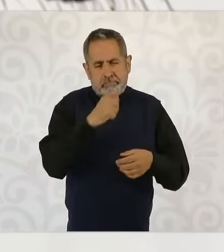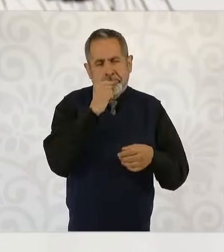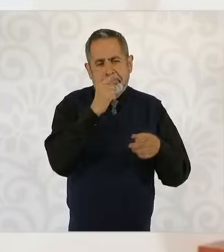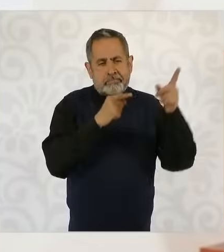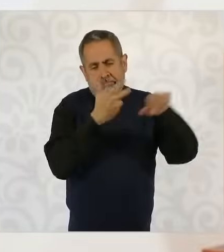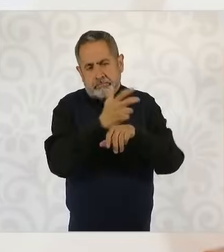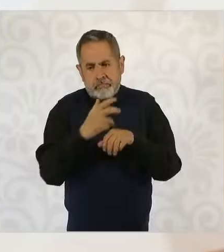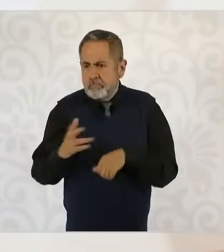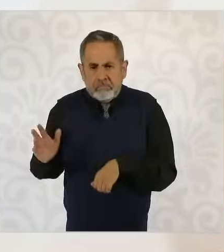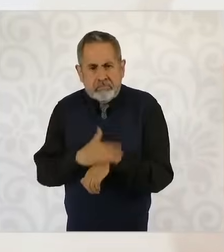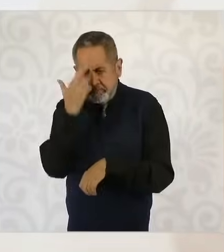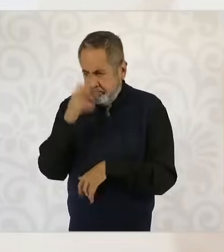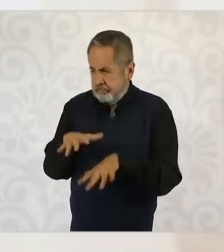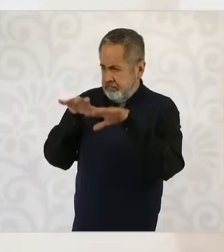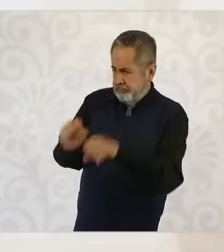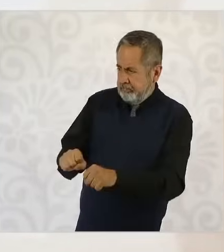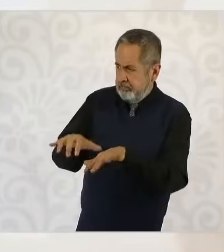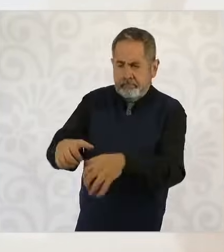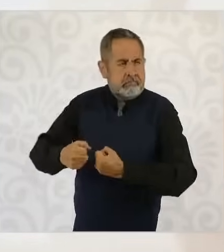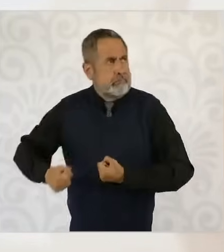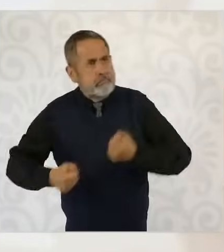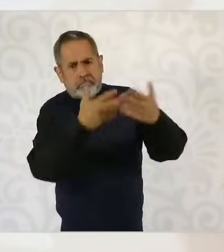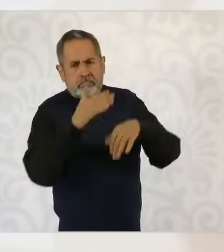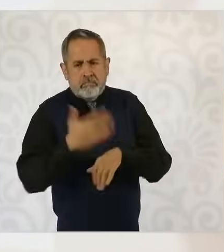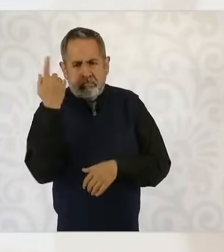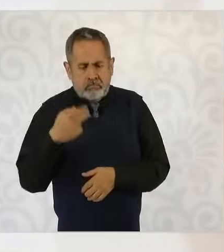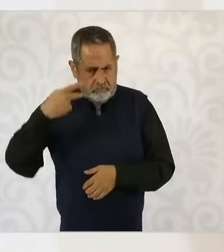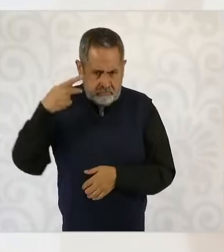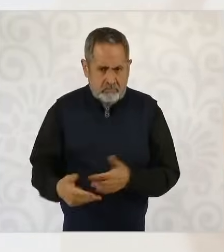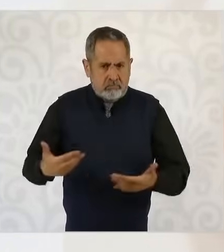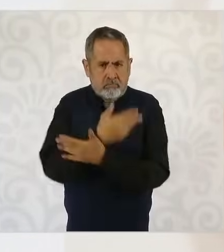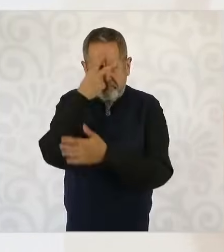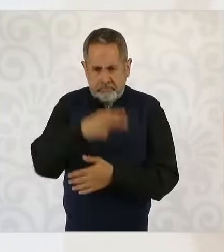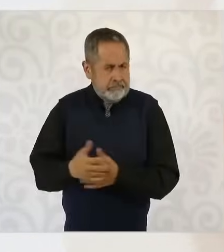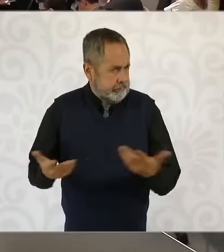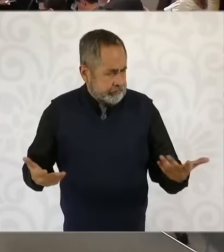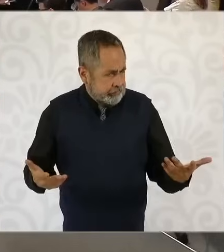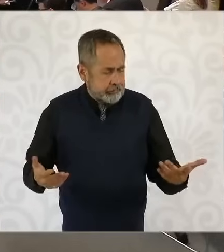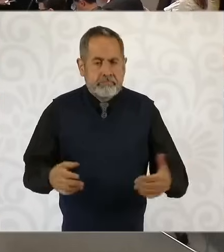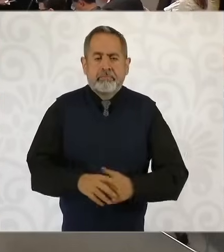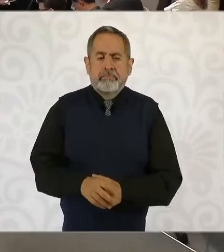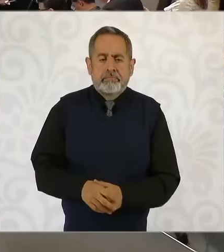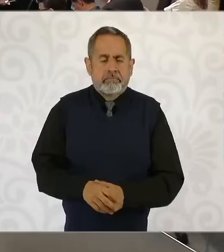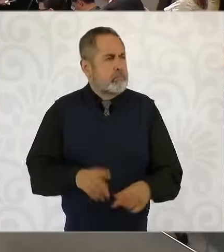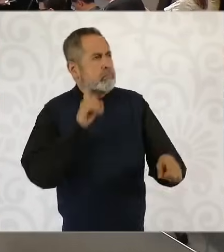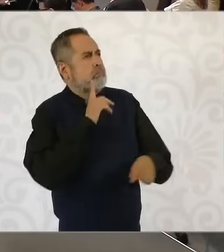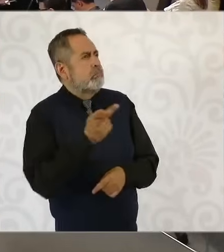y extraditado allá además de que es ciudadano mexicano y presidenta eh cambiando un poco eh